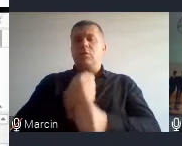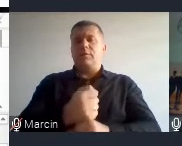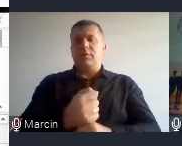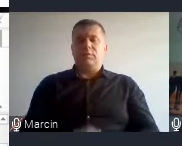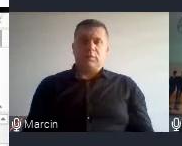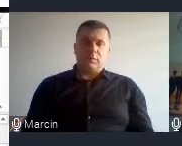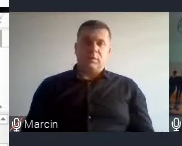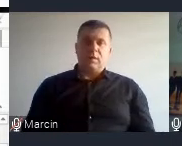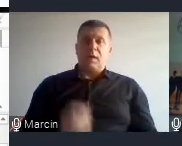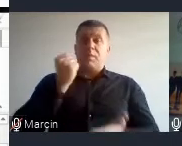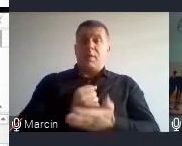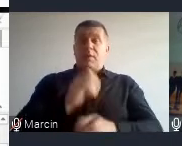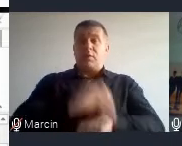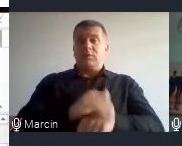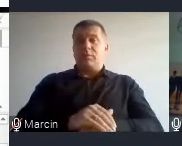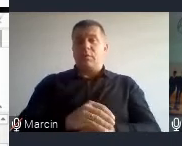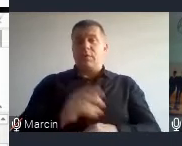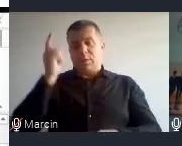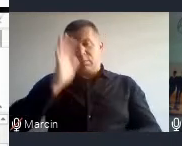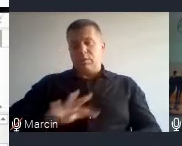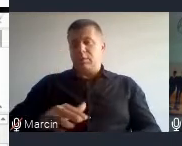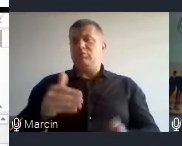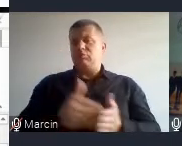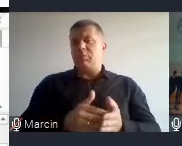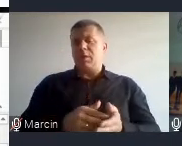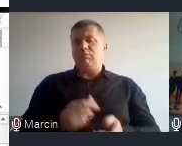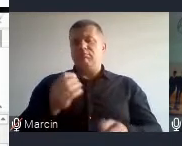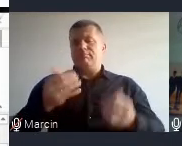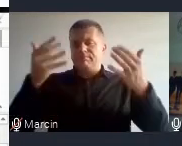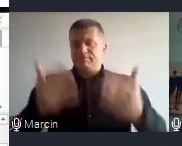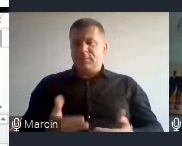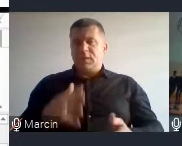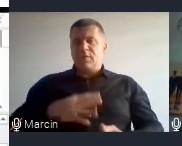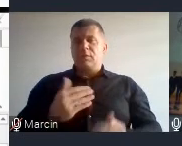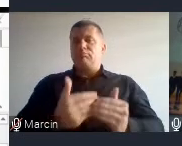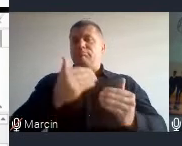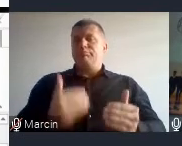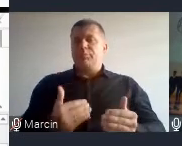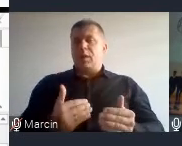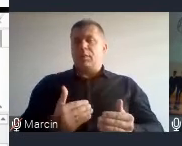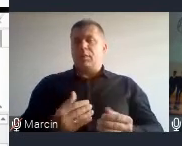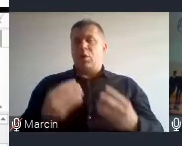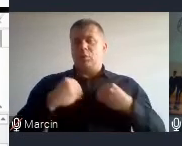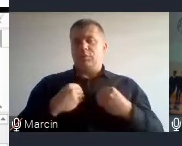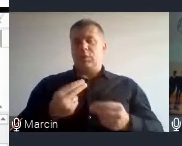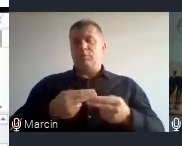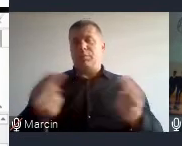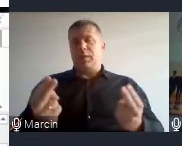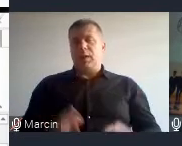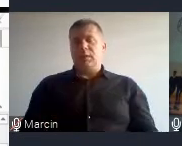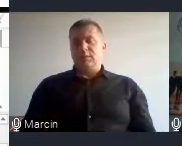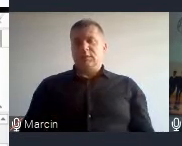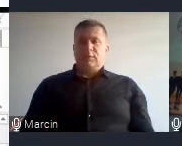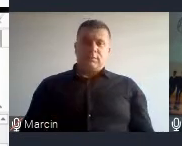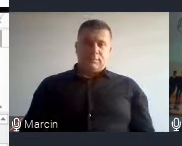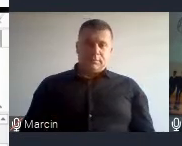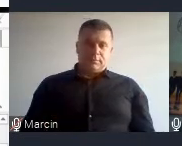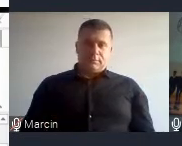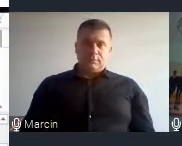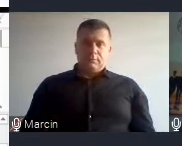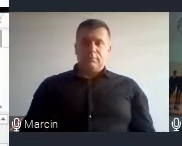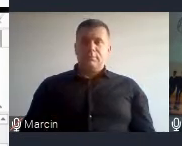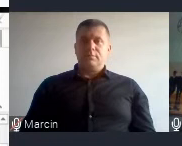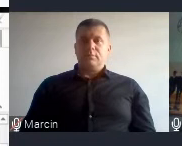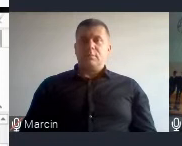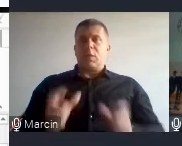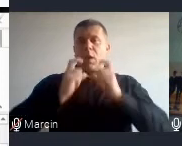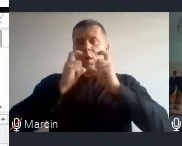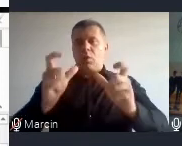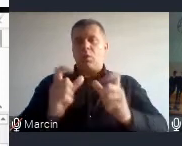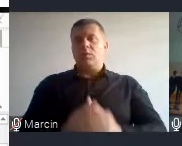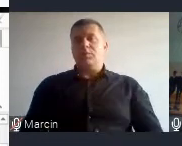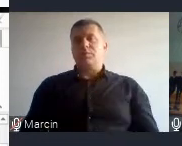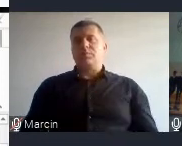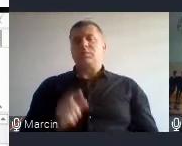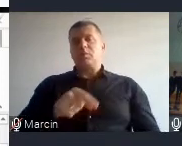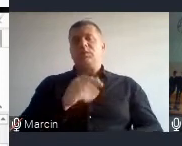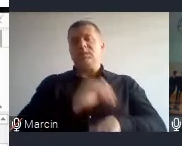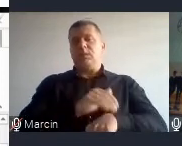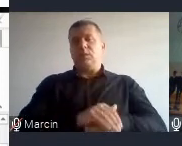W Prawie Zamówień Publicznych należało by szacować wartość zamówienia przed jego udzielaniem, przed opublikowaniem ogłoszenia o danym zamówieniu.